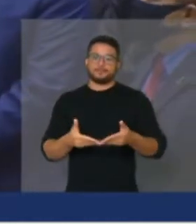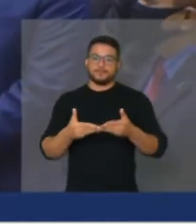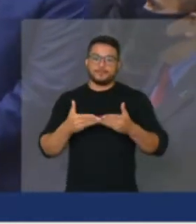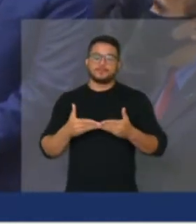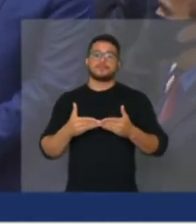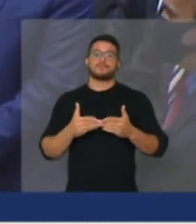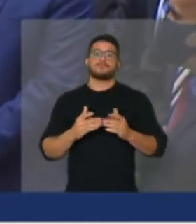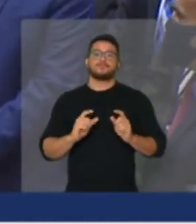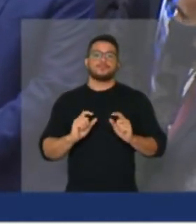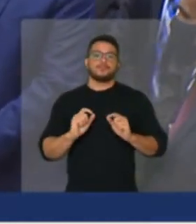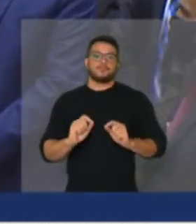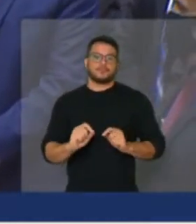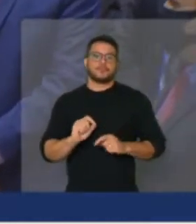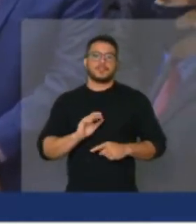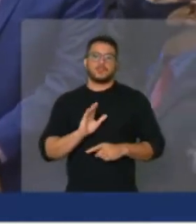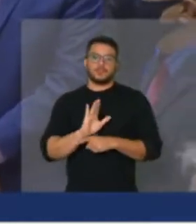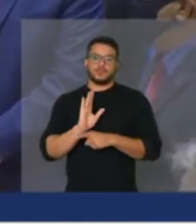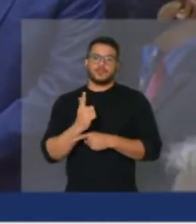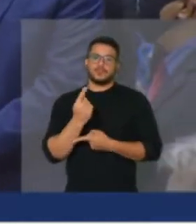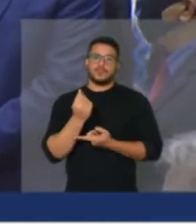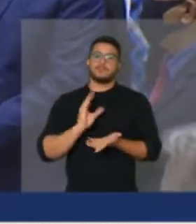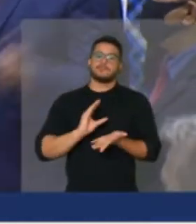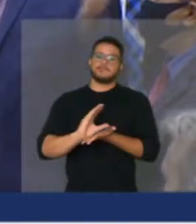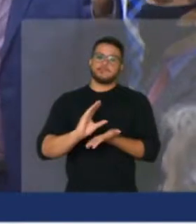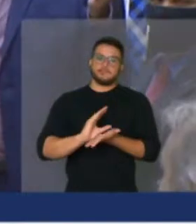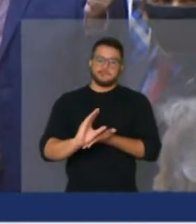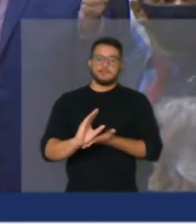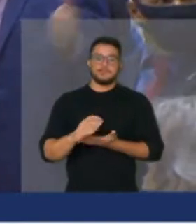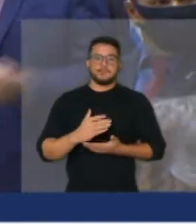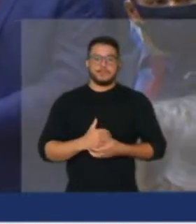DESEJAR AS BOAS VINDAS AO PREFEITO, AO GRUPO DE